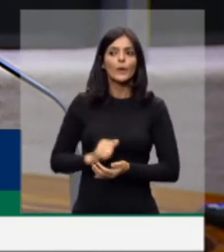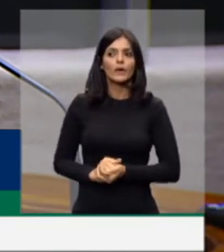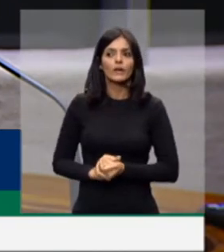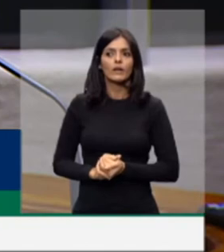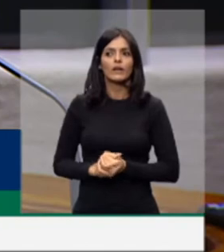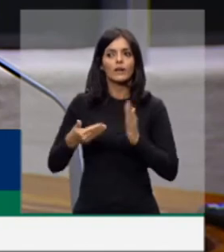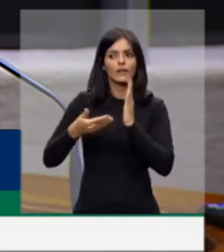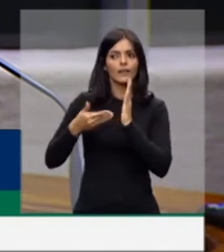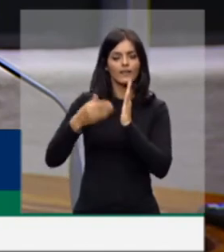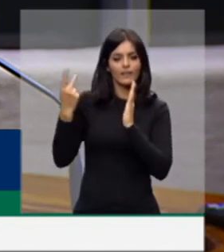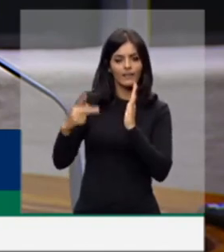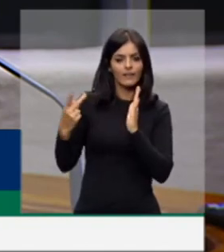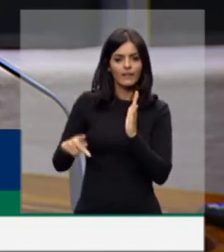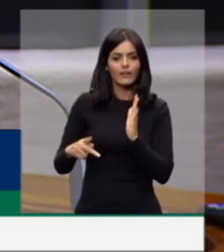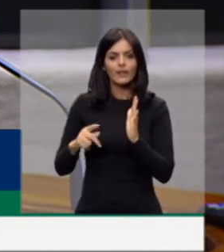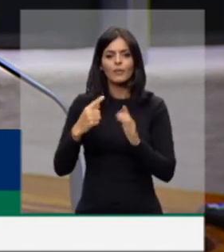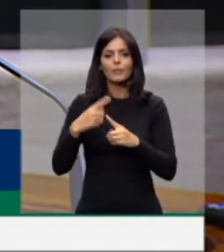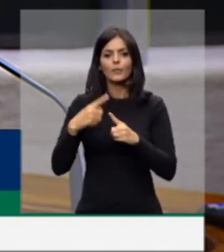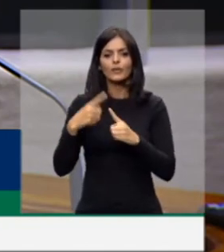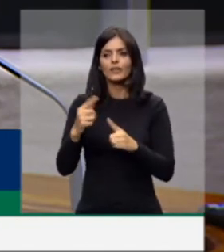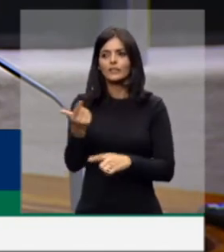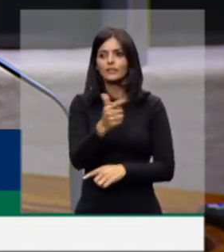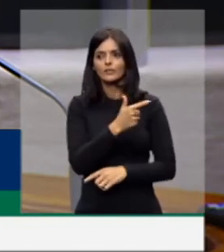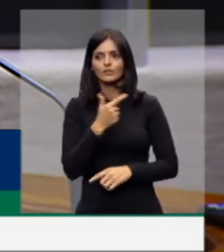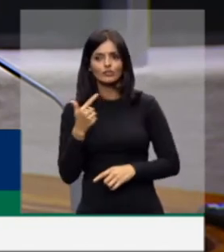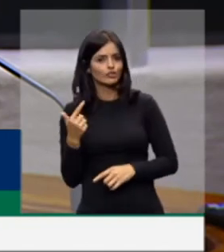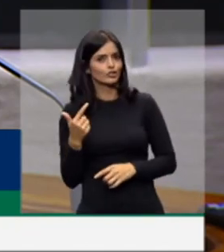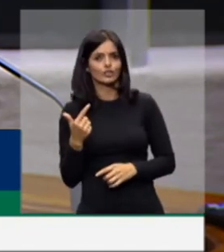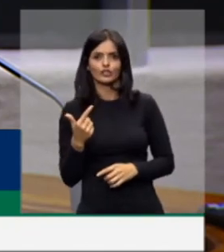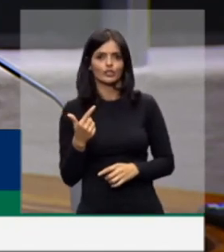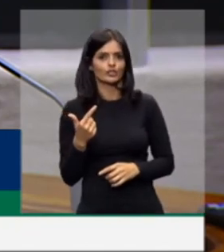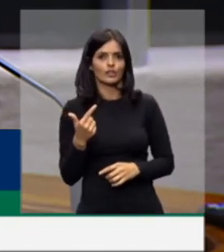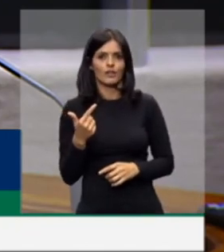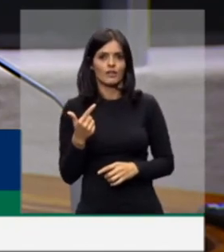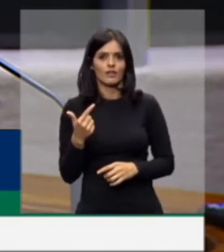BÁ SICA. MAS INFELIZMENTE FORAM APROVADOS ALGUNS DESTAQUES AQUI NA CÂMARA DOS DEPUTADOS, QUE NÃO DIZIAM